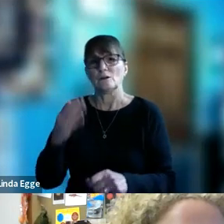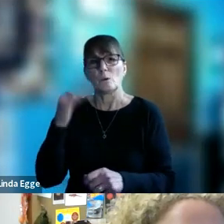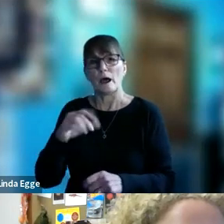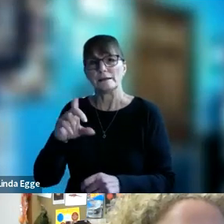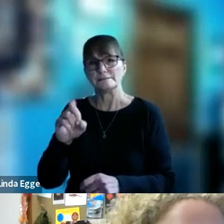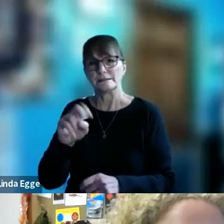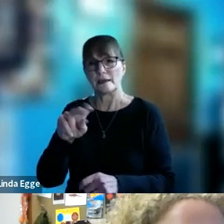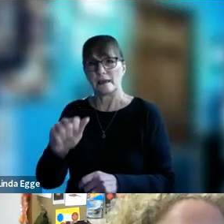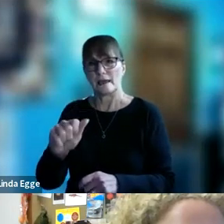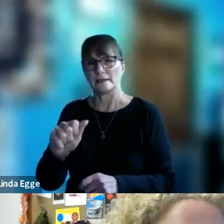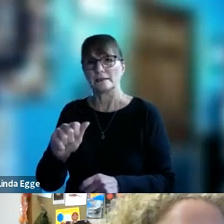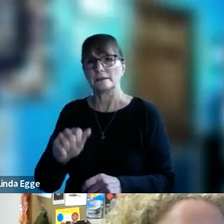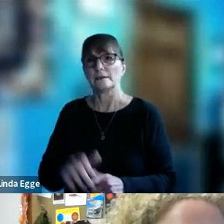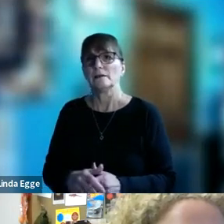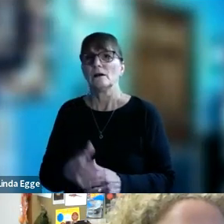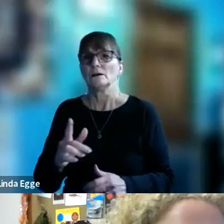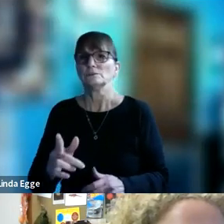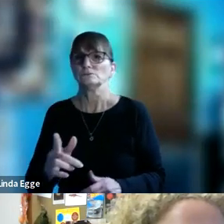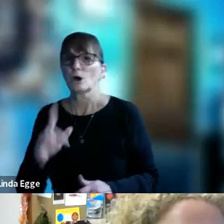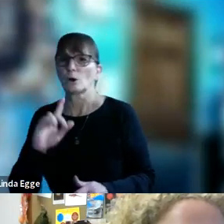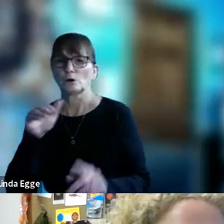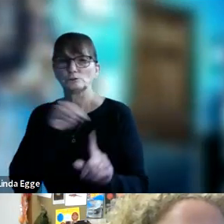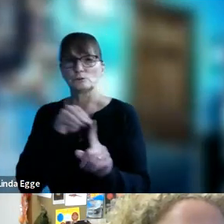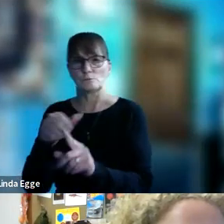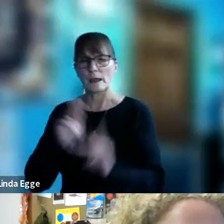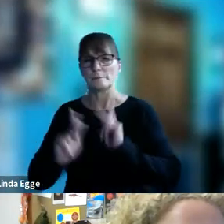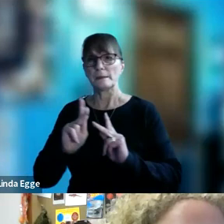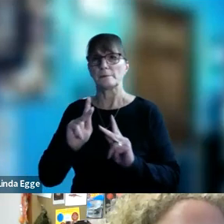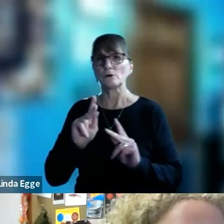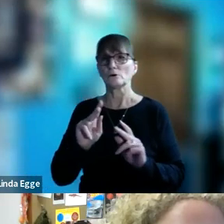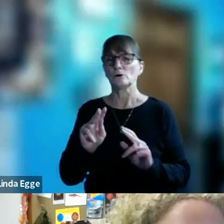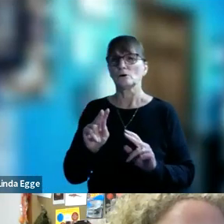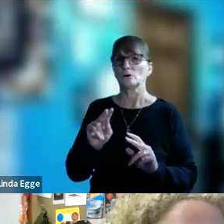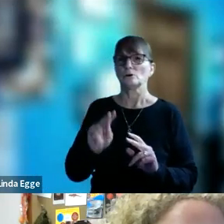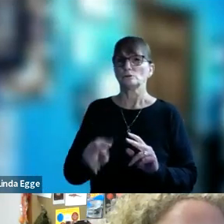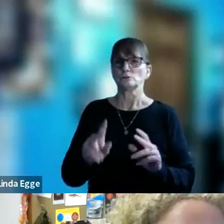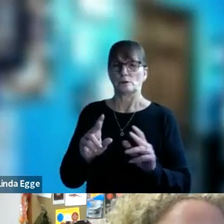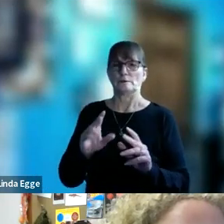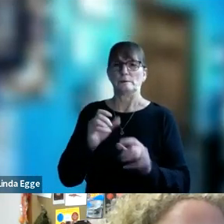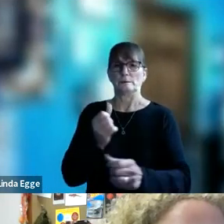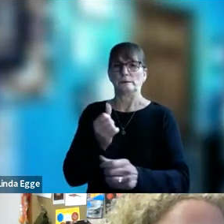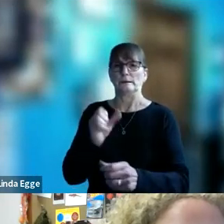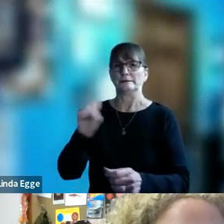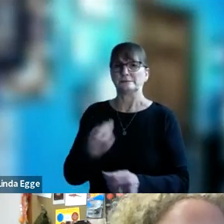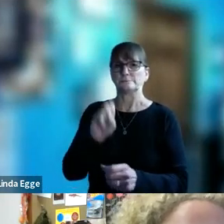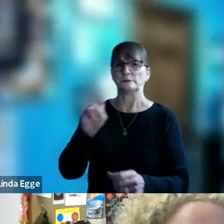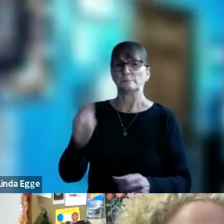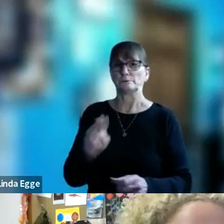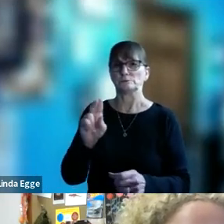Bueno, de nuevo, solo para recordarles que vuelva a visitar la sección de consumo de sustancias del curso online SOAR porque lo discutimos,